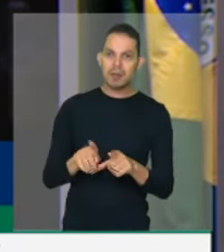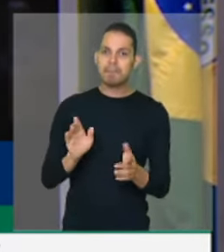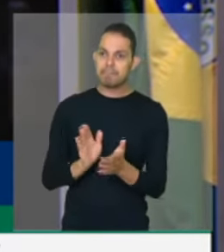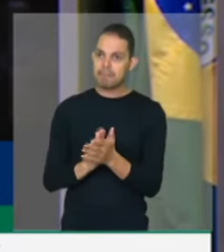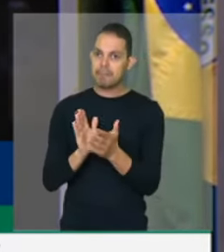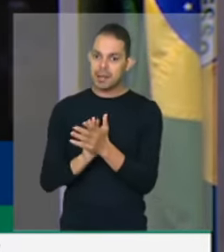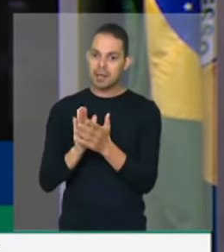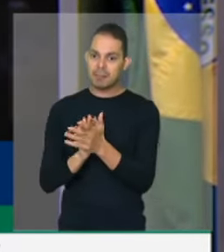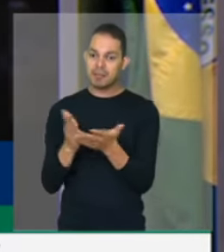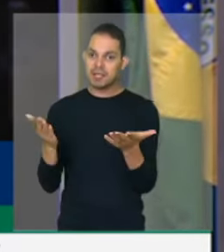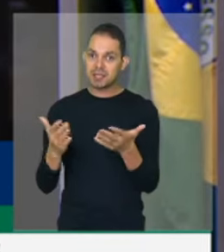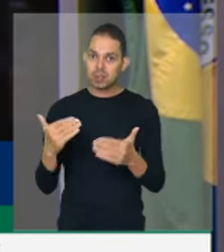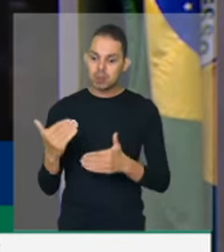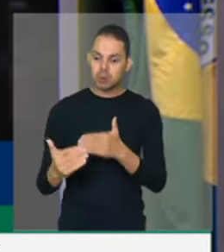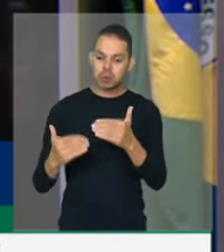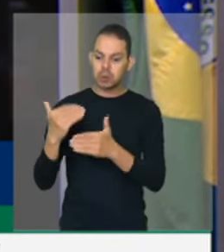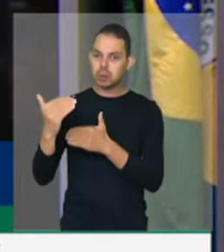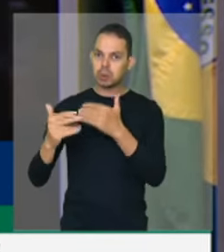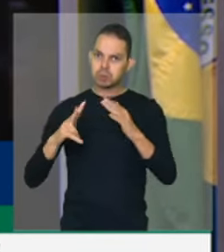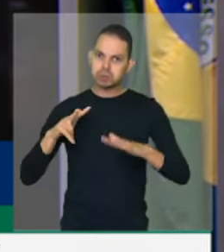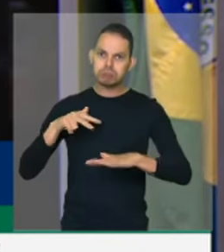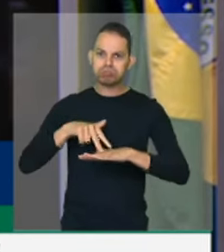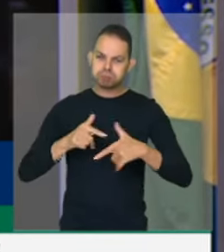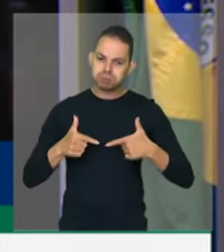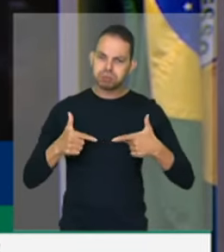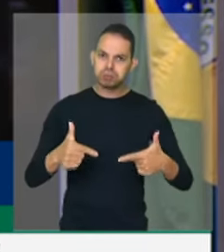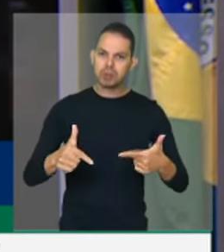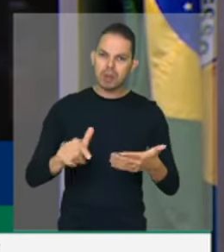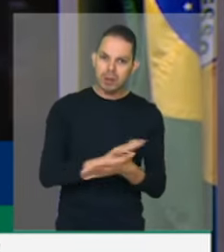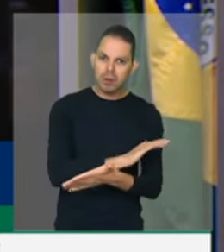CADA VEZ MAIS PROTAGONISTA NO COMBATE DESSA TRAGÉDIA DA HUMANIDADE. UM GRANDE ABRAÇO